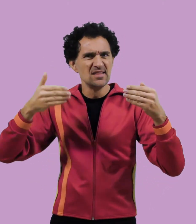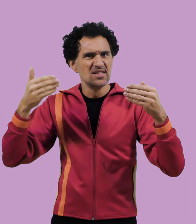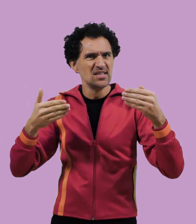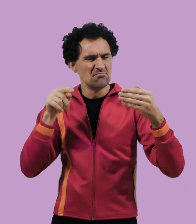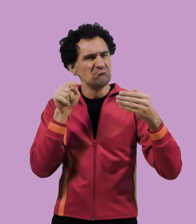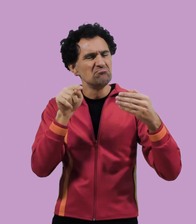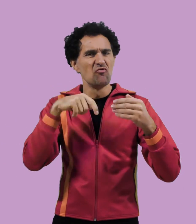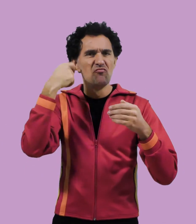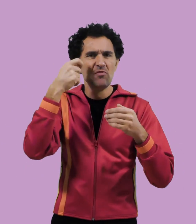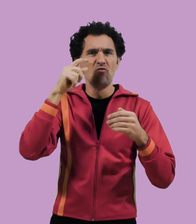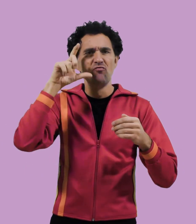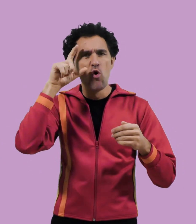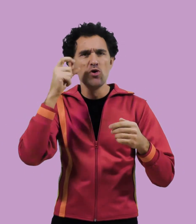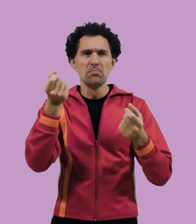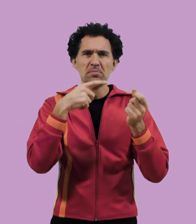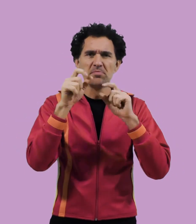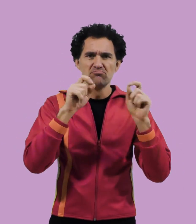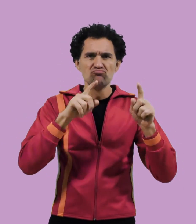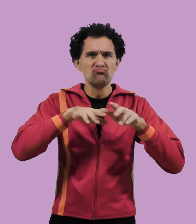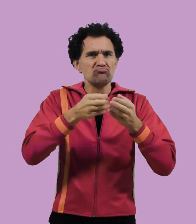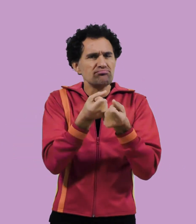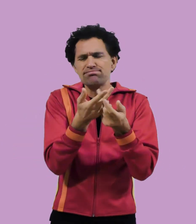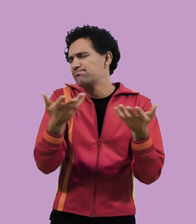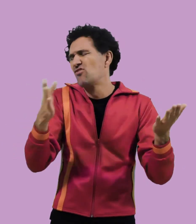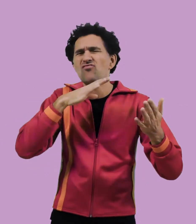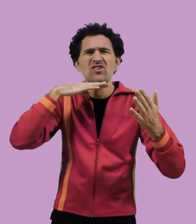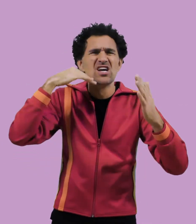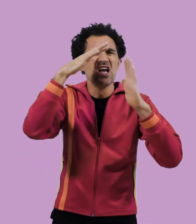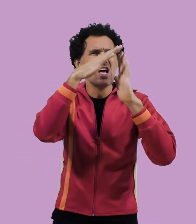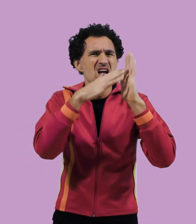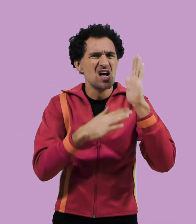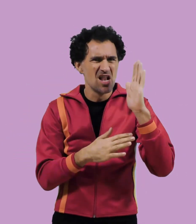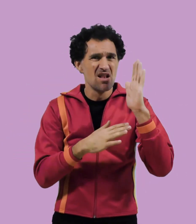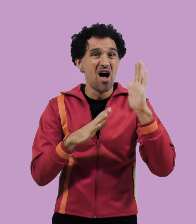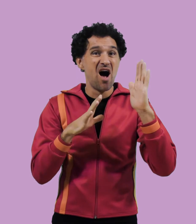und einem breiten Publikum zugänglich gemacht.